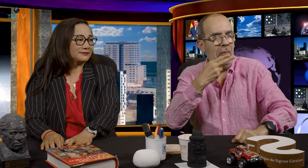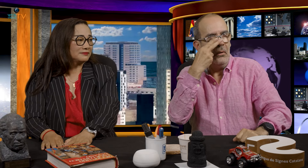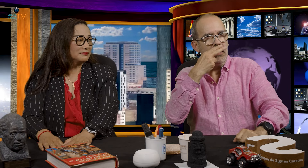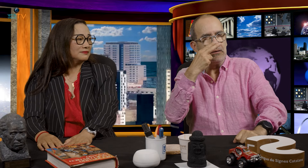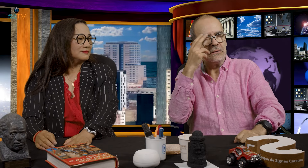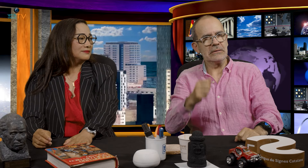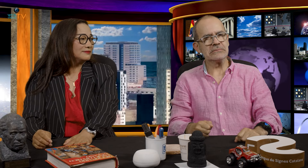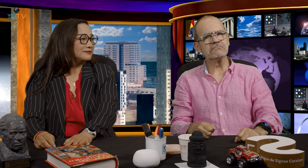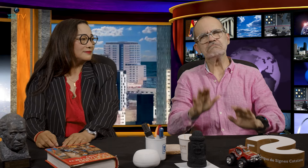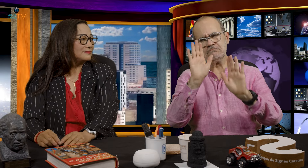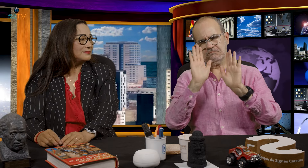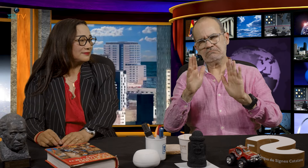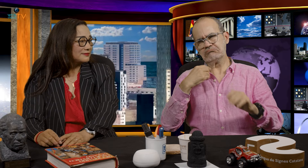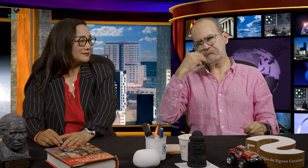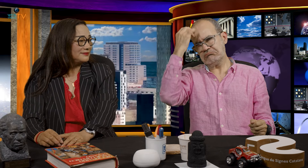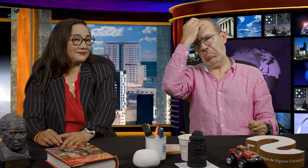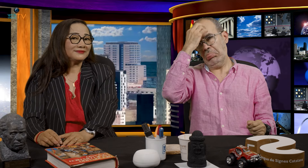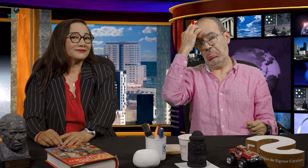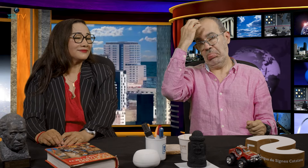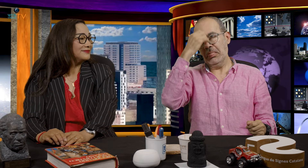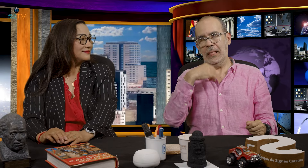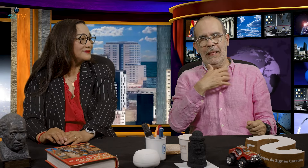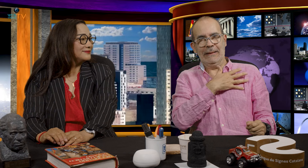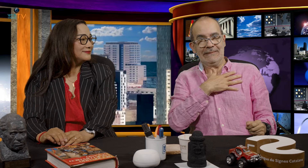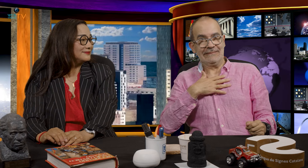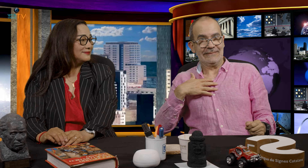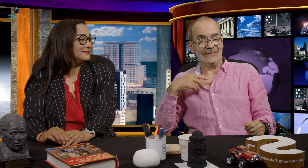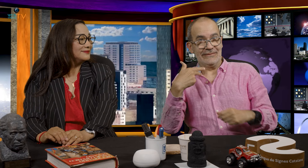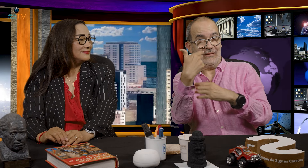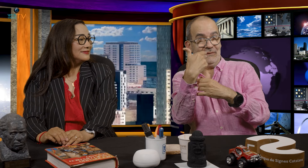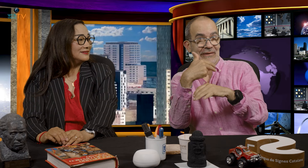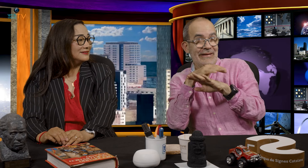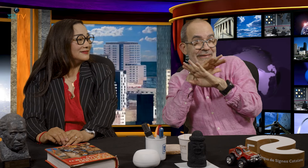Qué interesante… Estaba pensando que cuando terminemos de grabar,